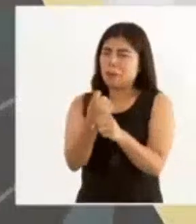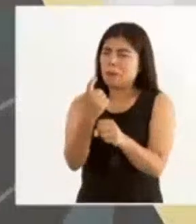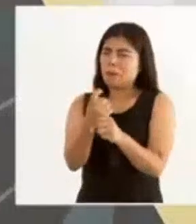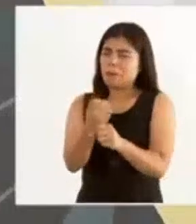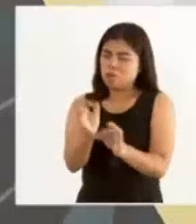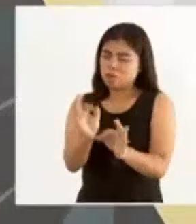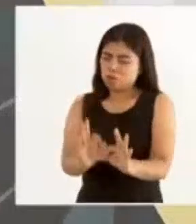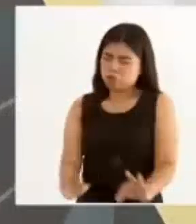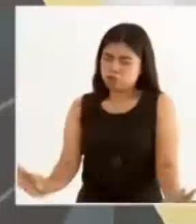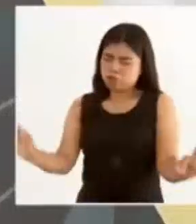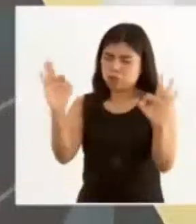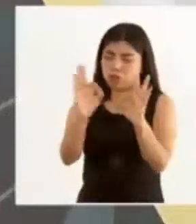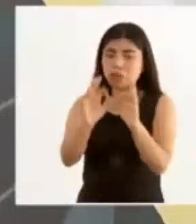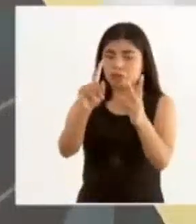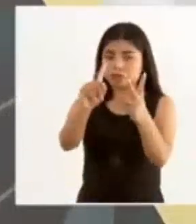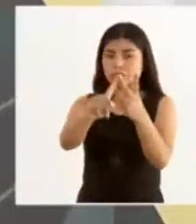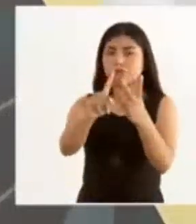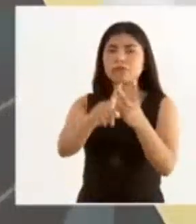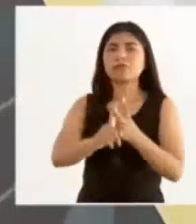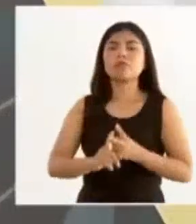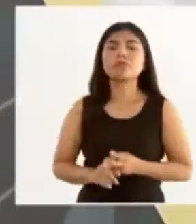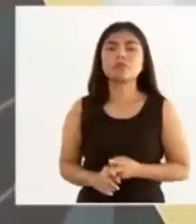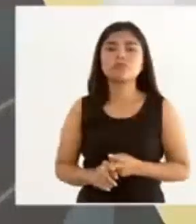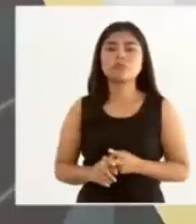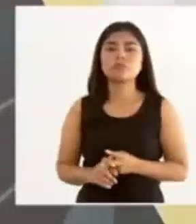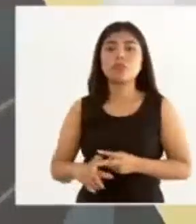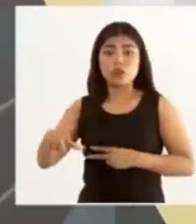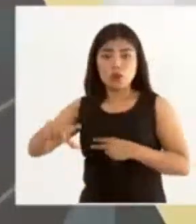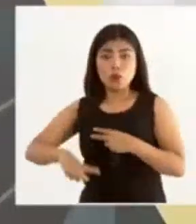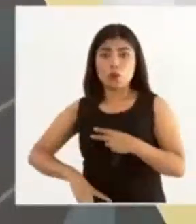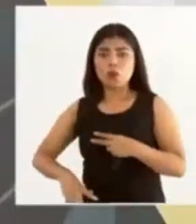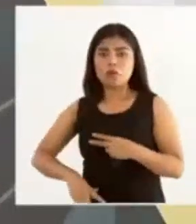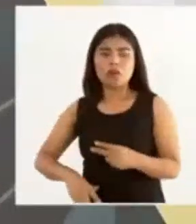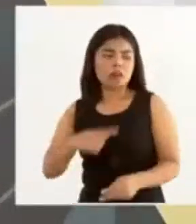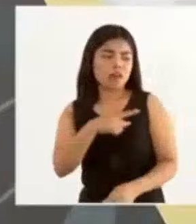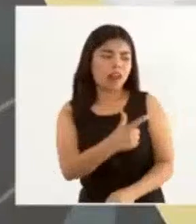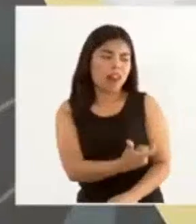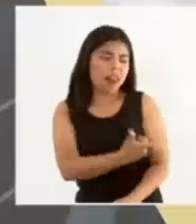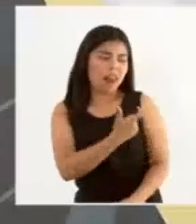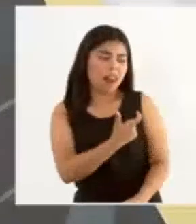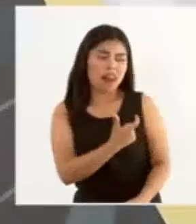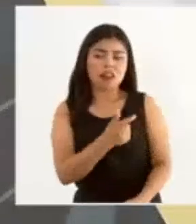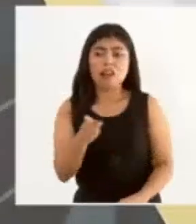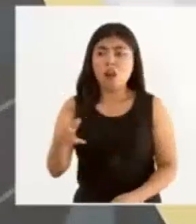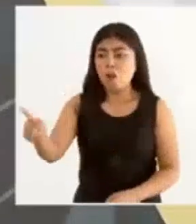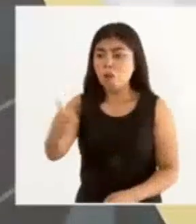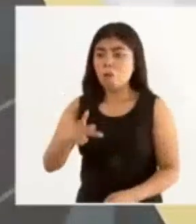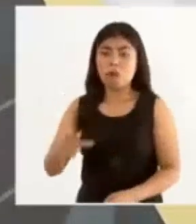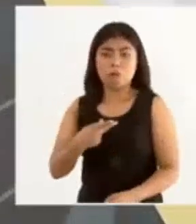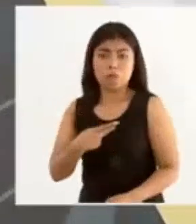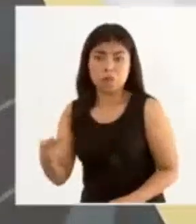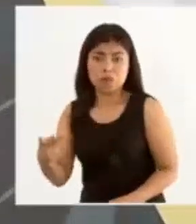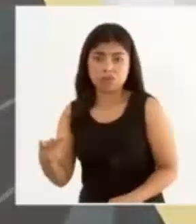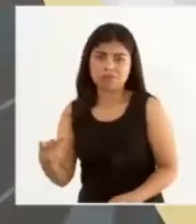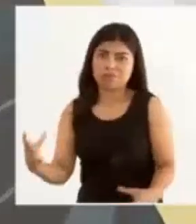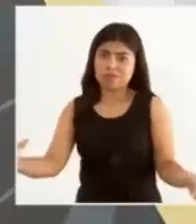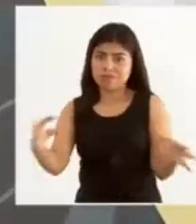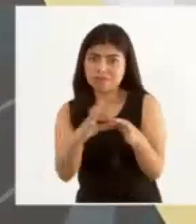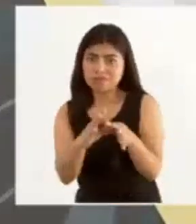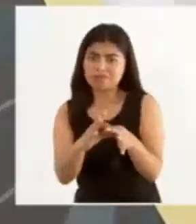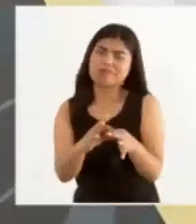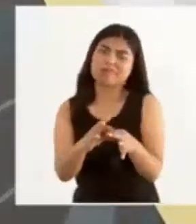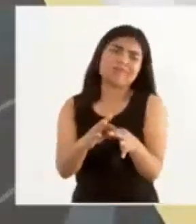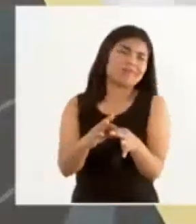segundo, no puede haber gobierno rico con pueblo pobre. Es un principio cuarista. Los recursos